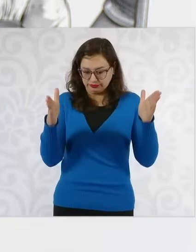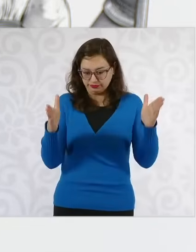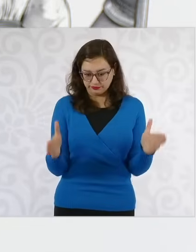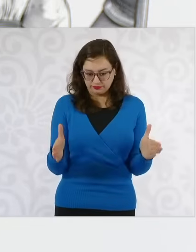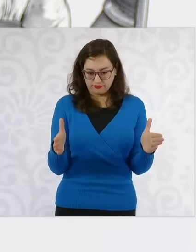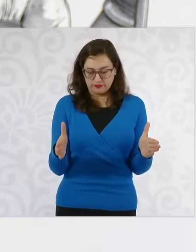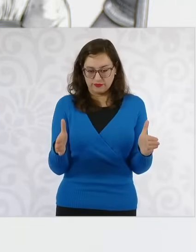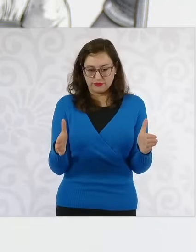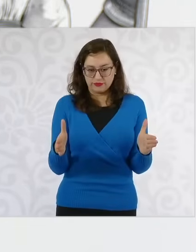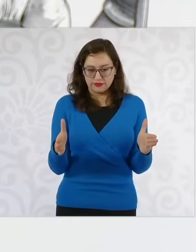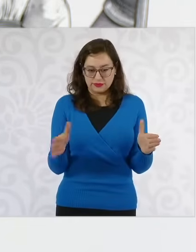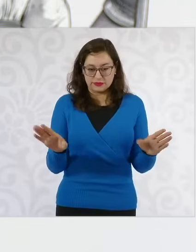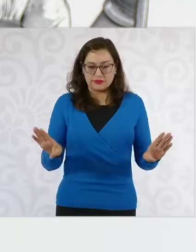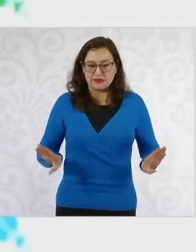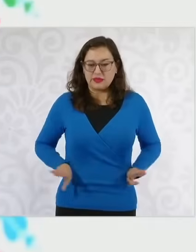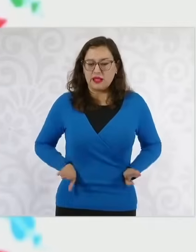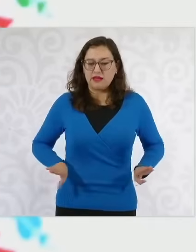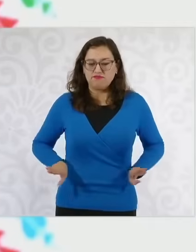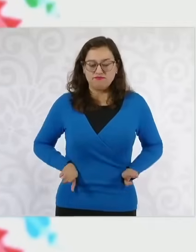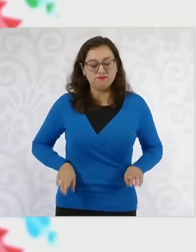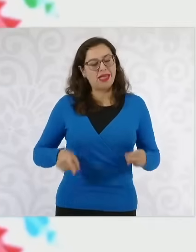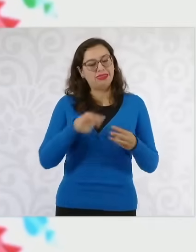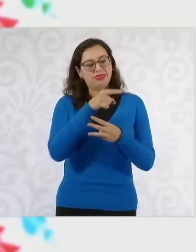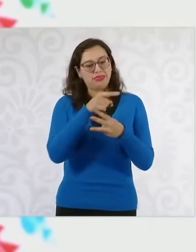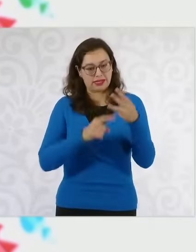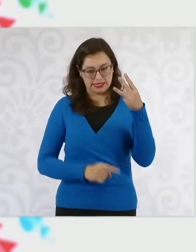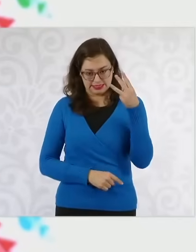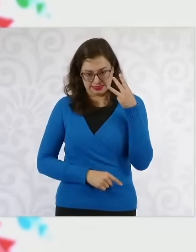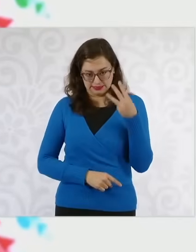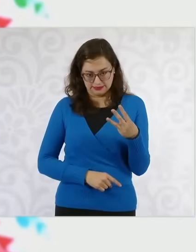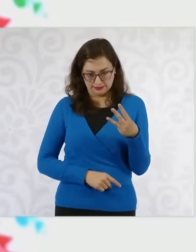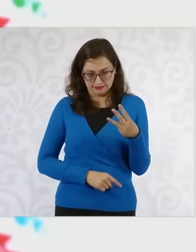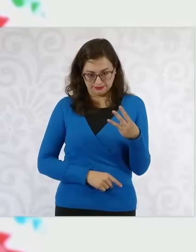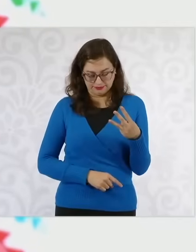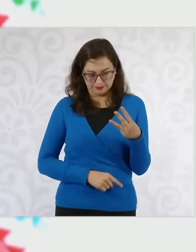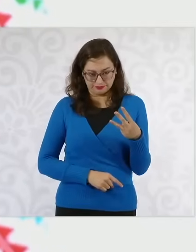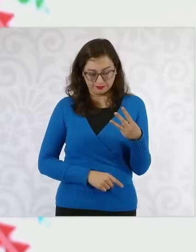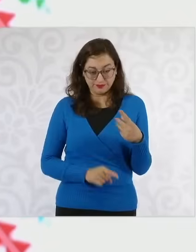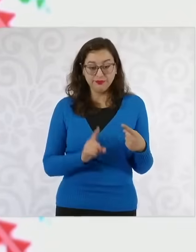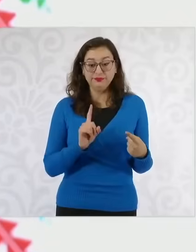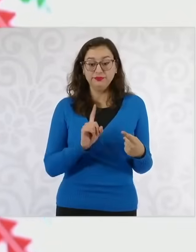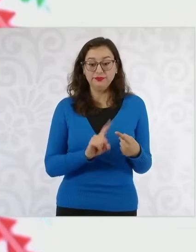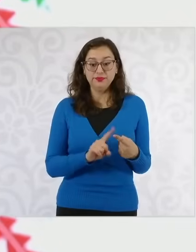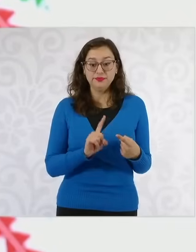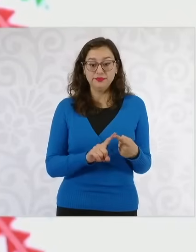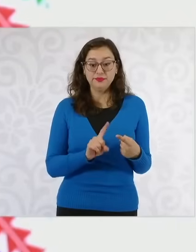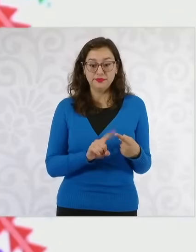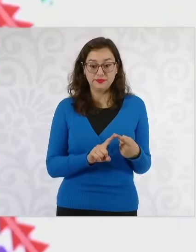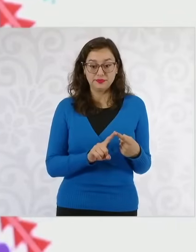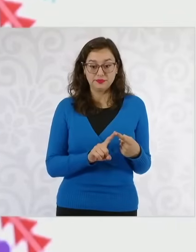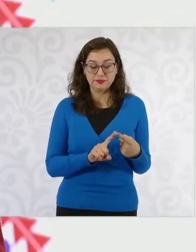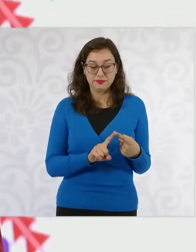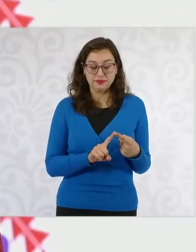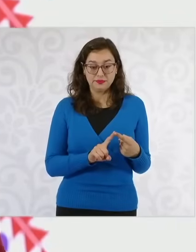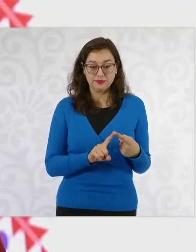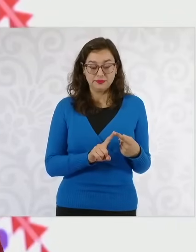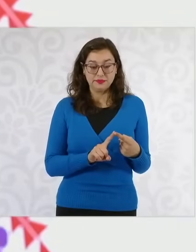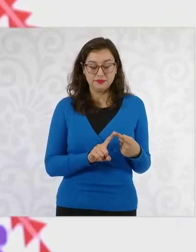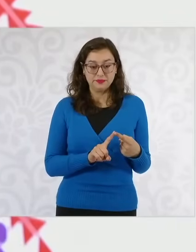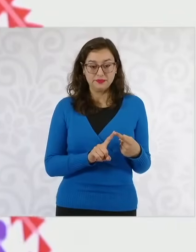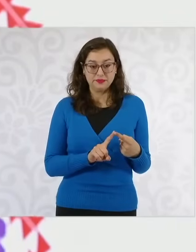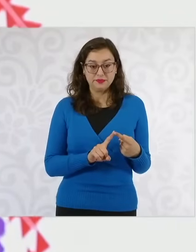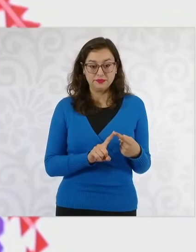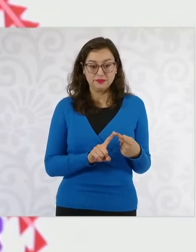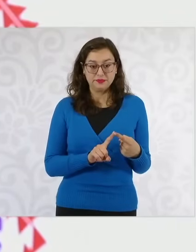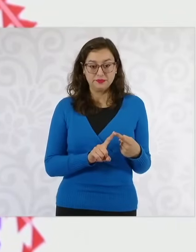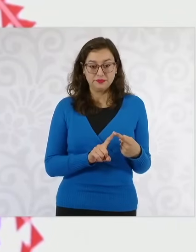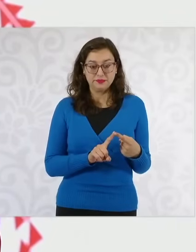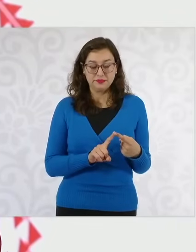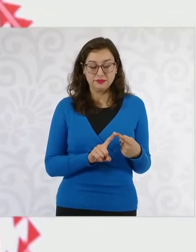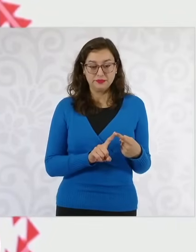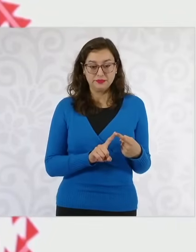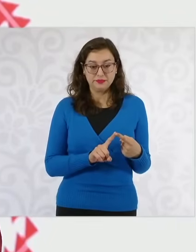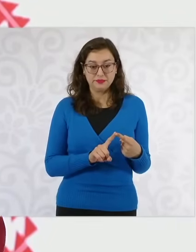tres lineamientos el primero el la idea de que el